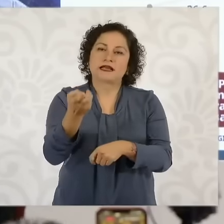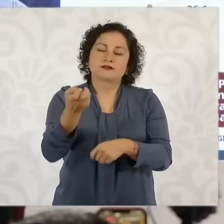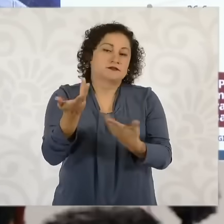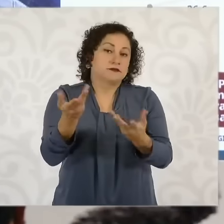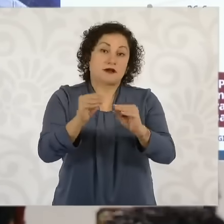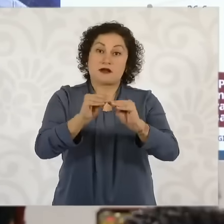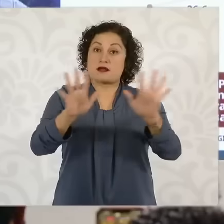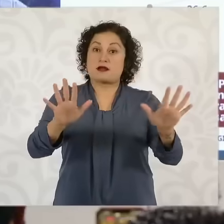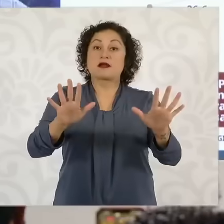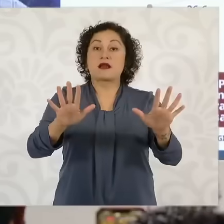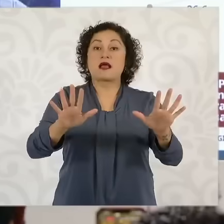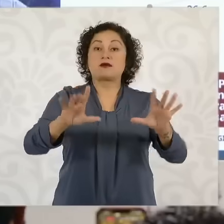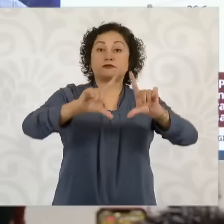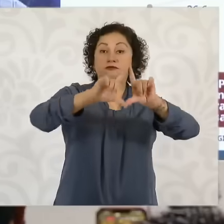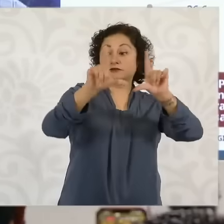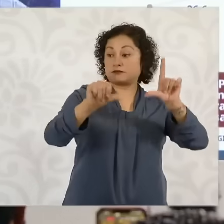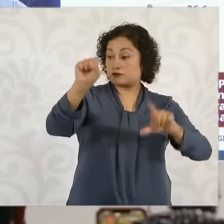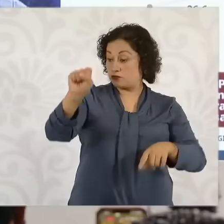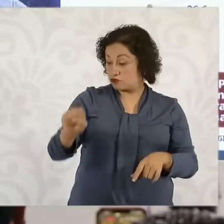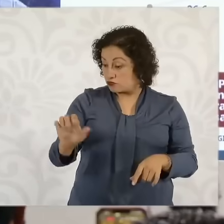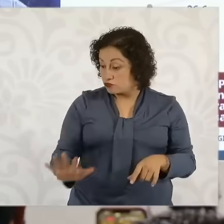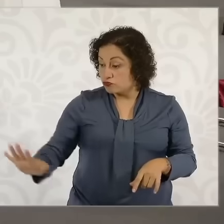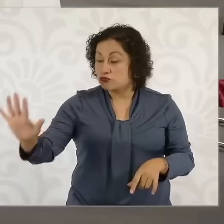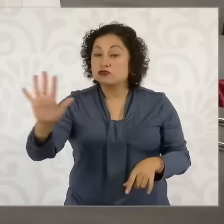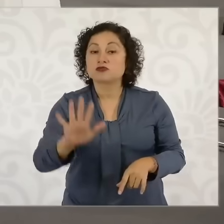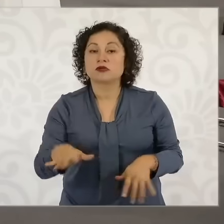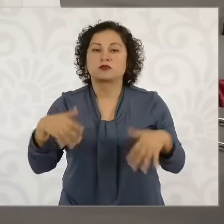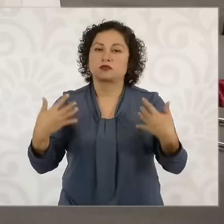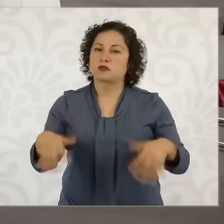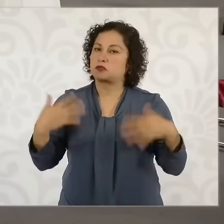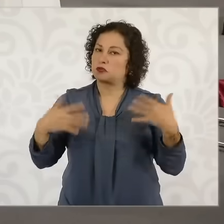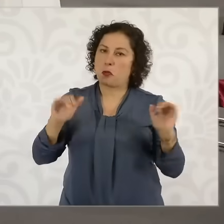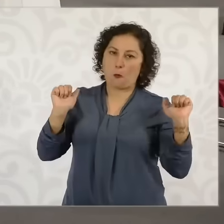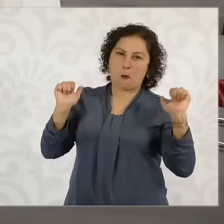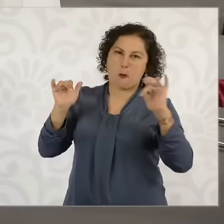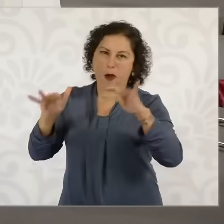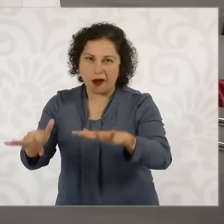sureste ha tenido un boom en los últimos años gracias a la inversión del Estado mexicano a